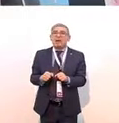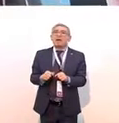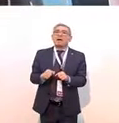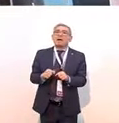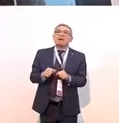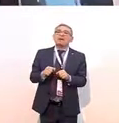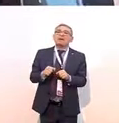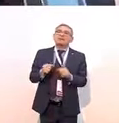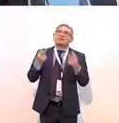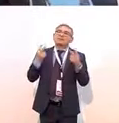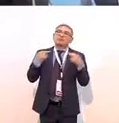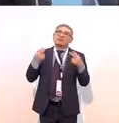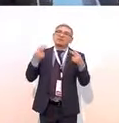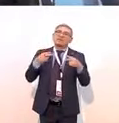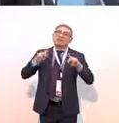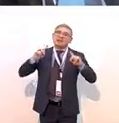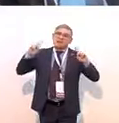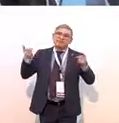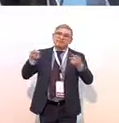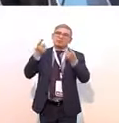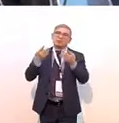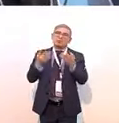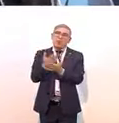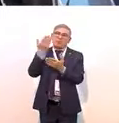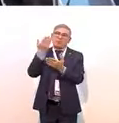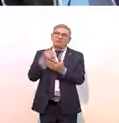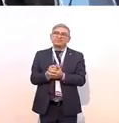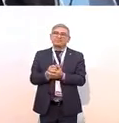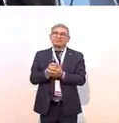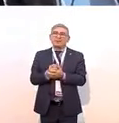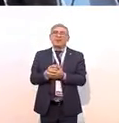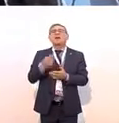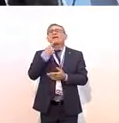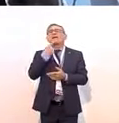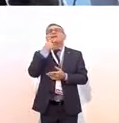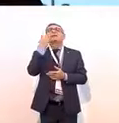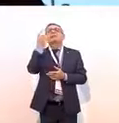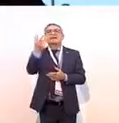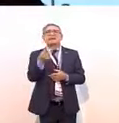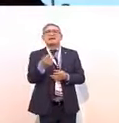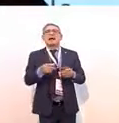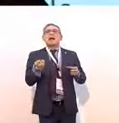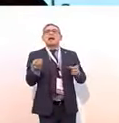Questa è la differenza di chi grida metteteli dentro e buttate via la chiave e chi pensa